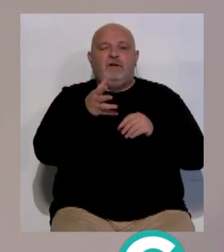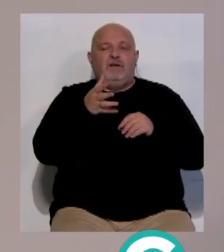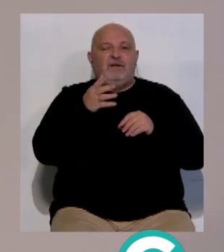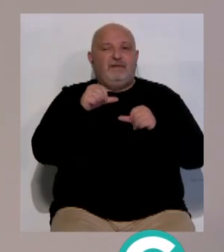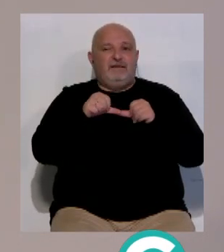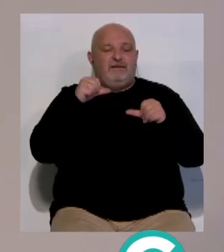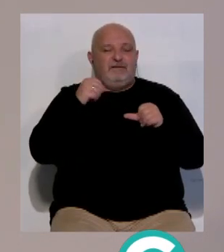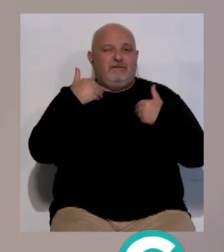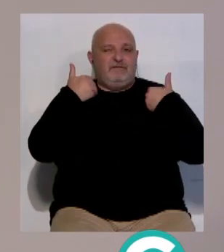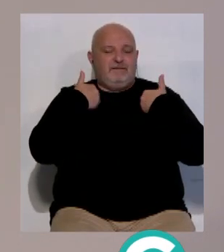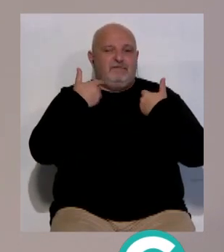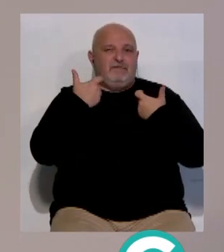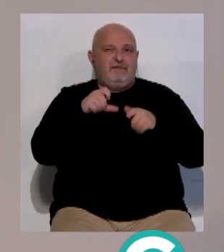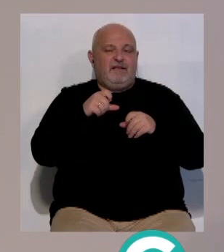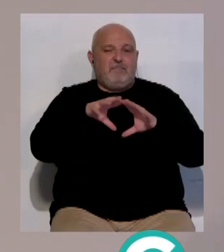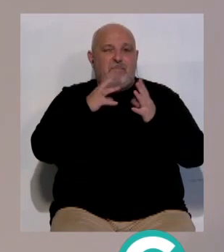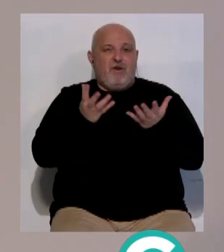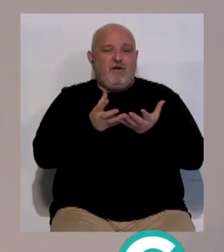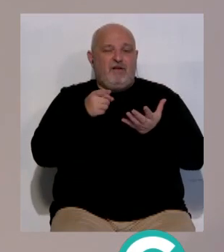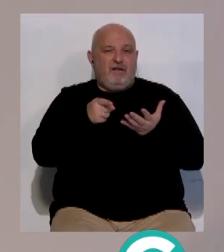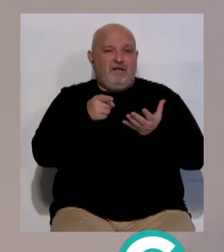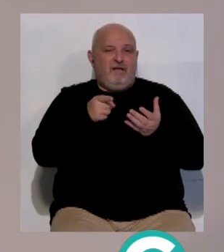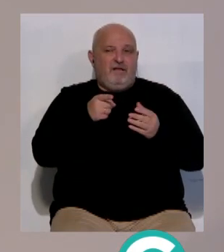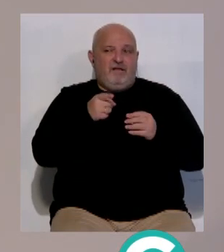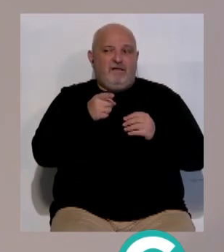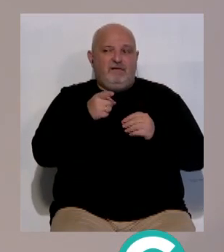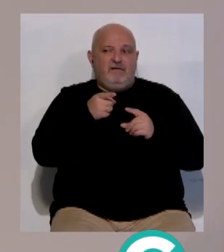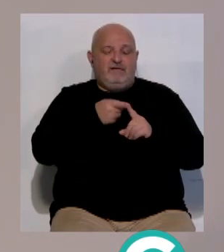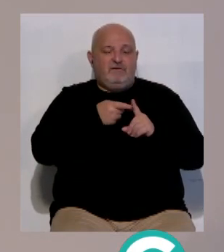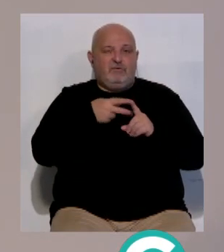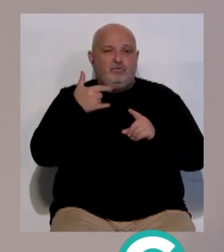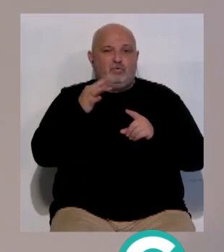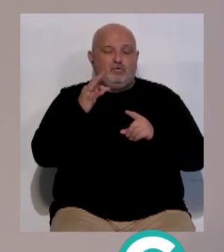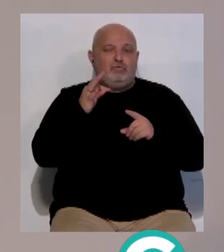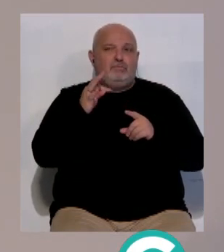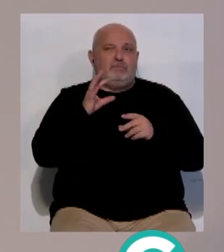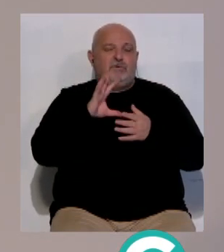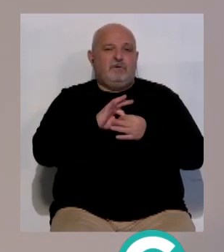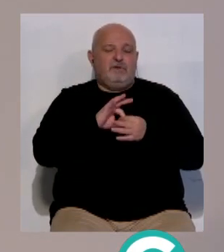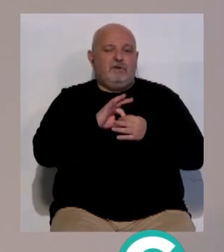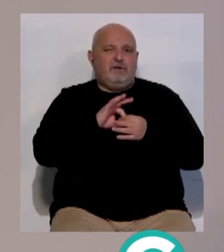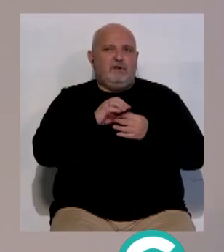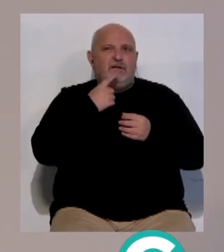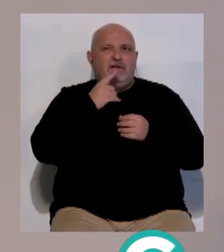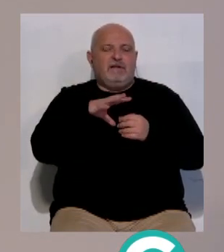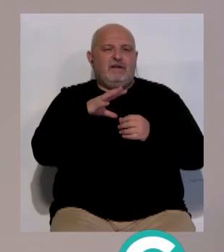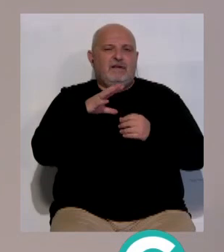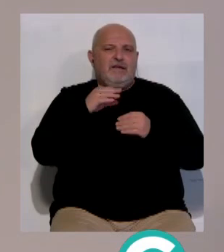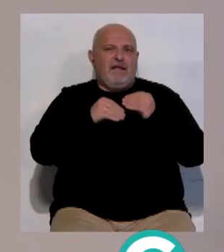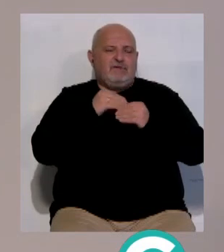que que coge el balón cuando chus fija a Yago yo no voy a decir que lo sujete porque yo no lo he